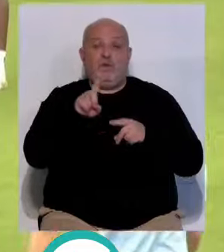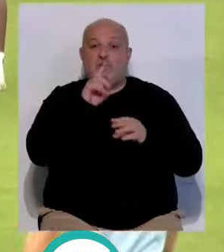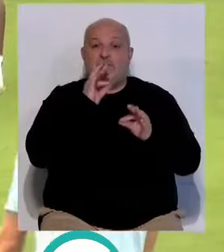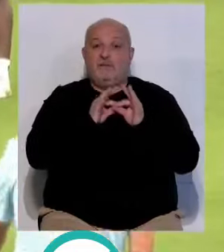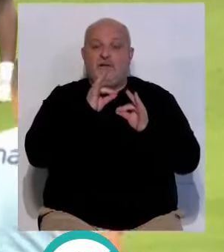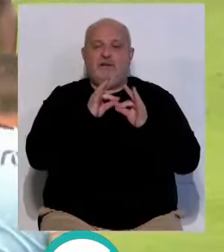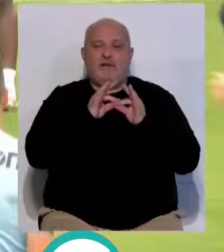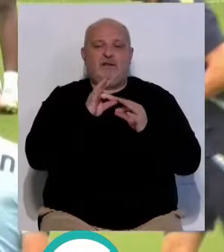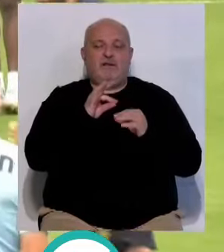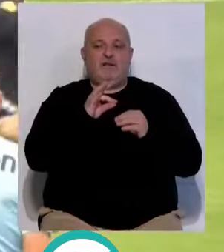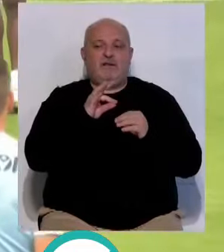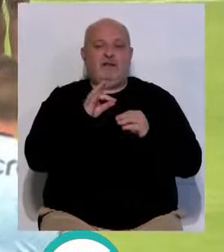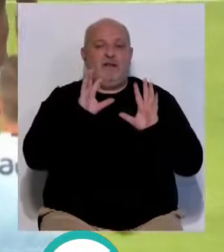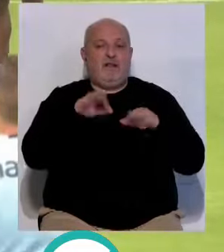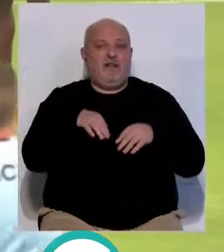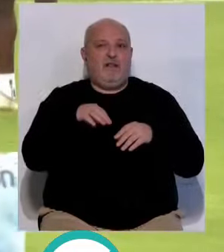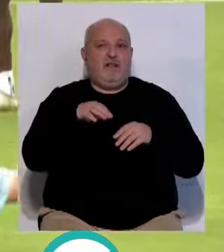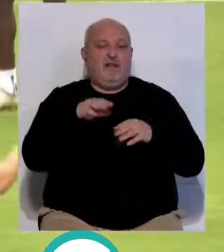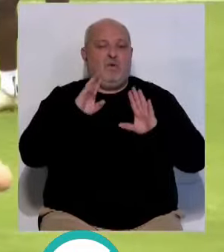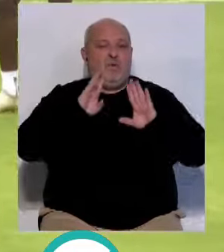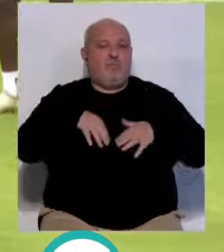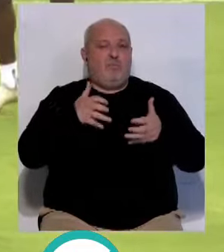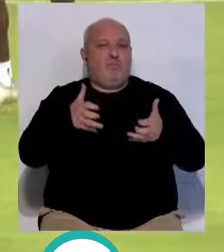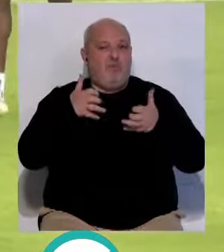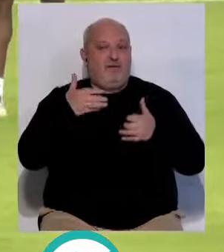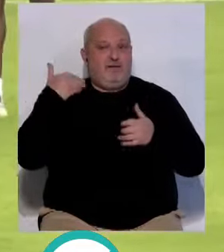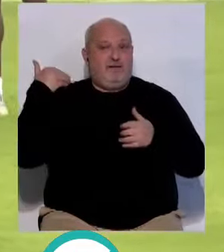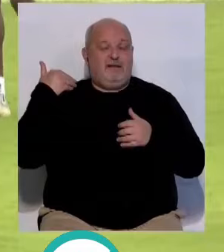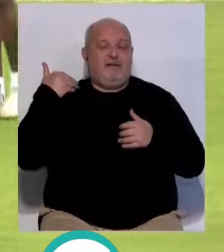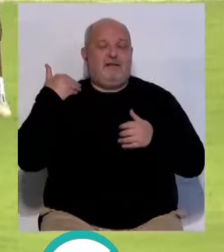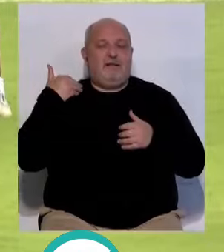ese famoso un de septiembre dond el cis logra la última Victoria en primera división se cerraba